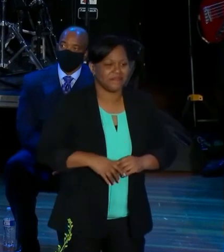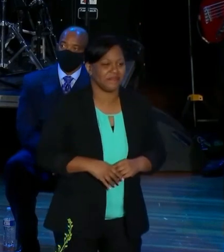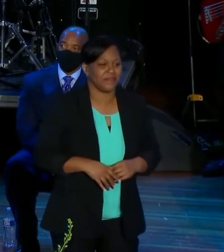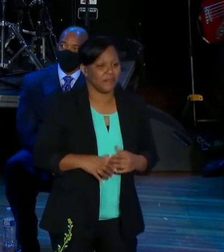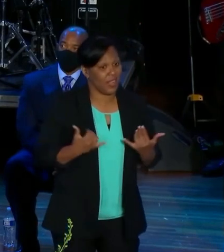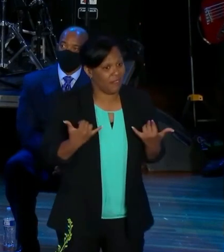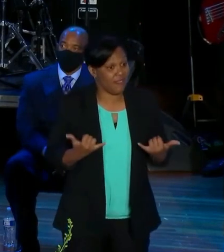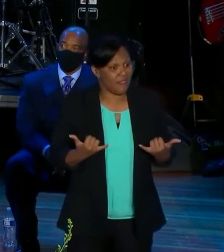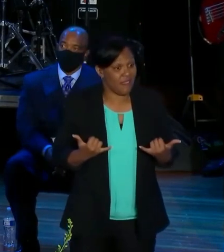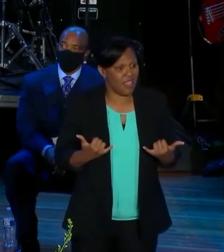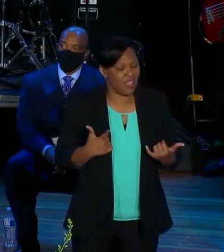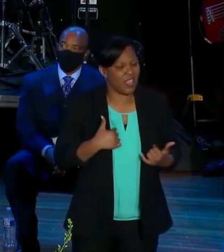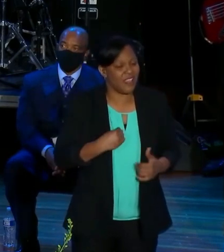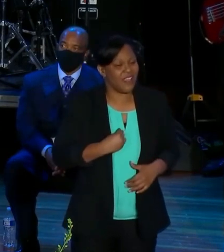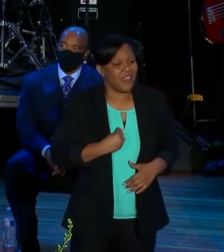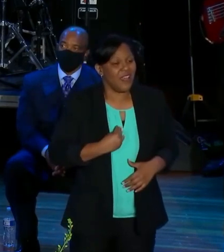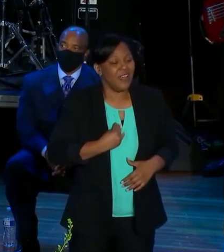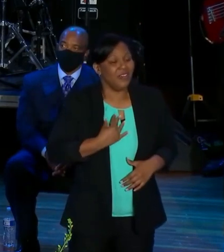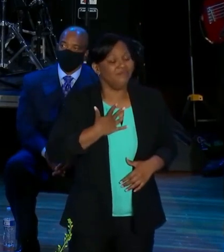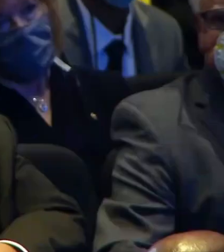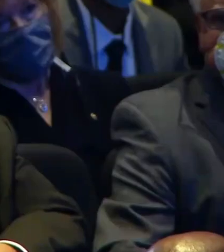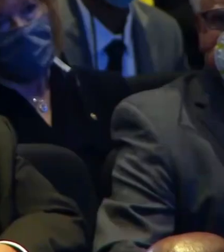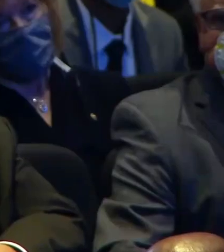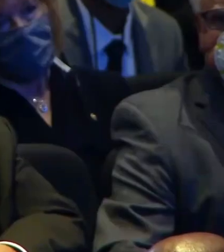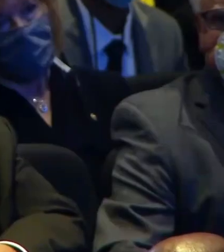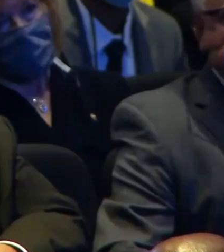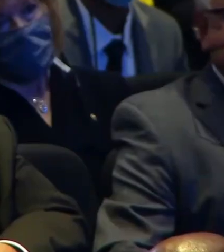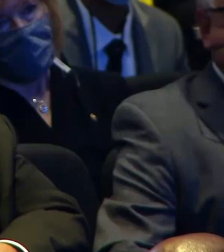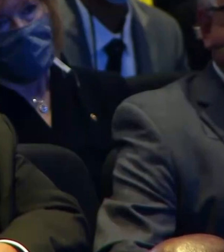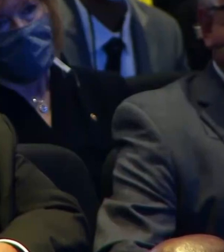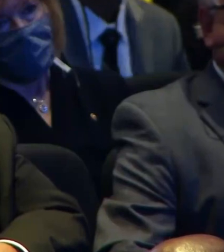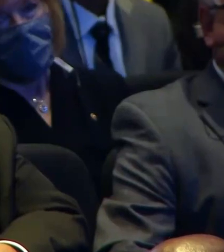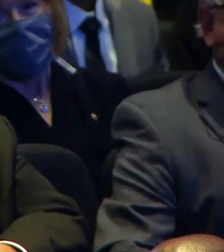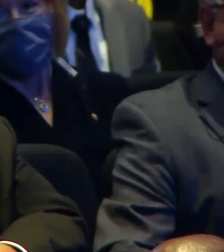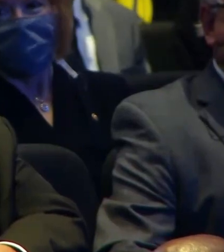Warren Jackson lärde mig alltid "förbliv vid din text". Vi återvänder till texten i Predikaren